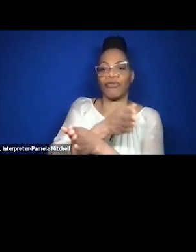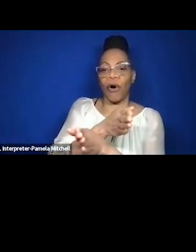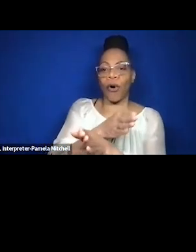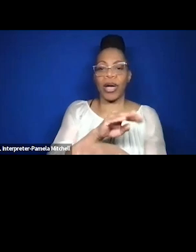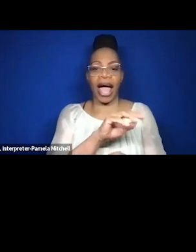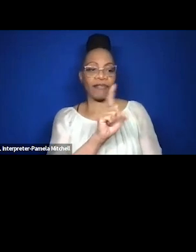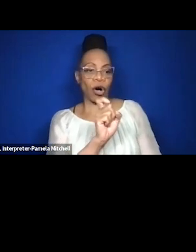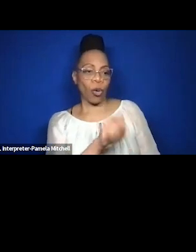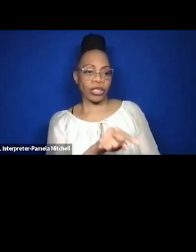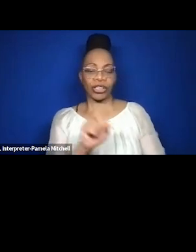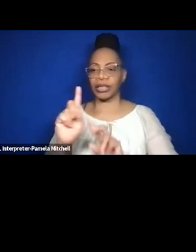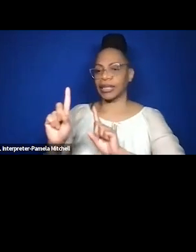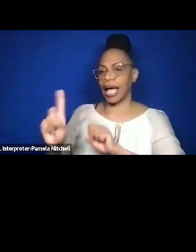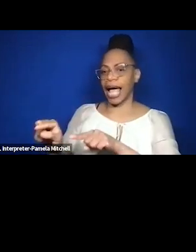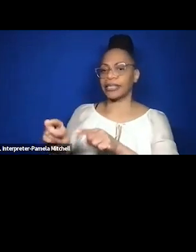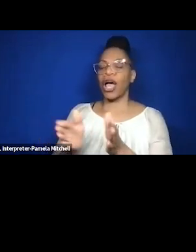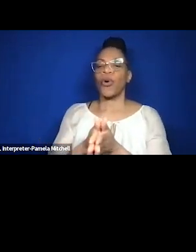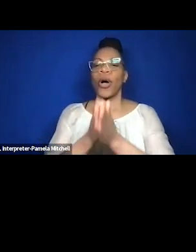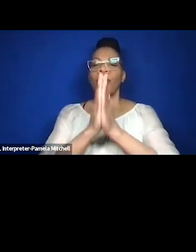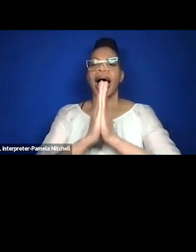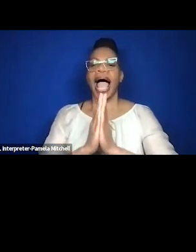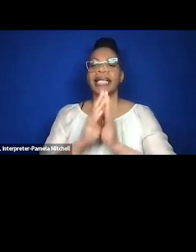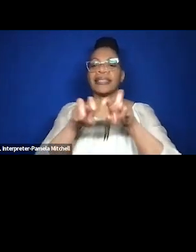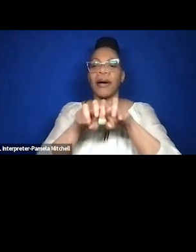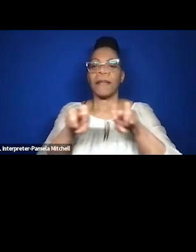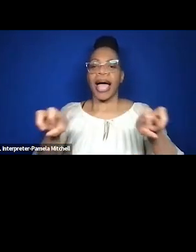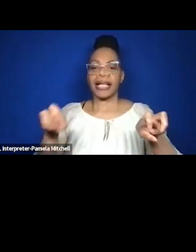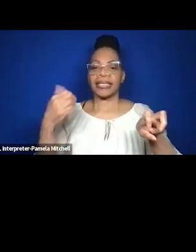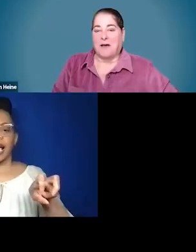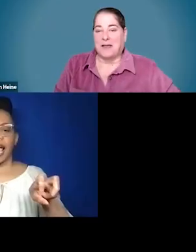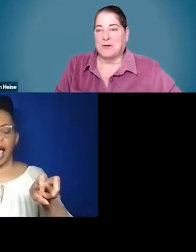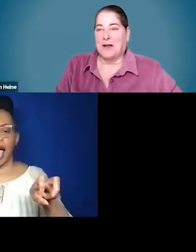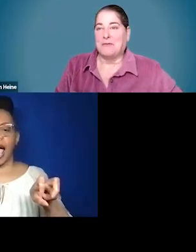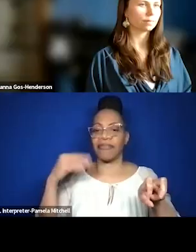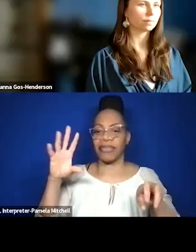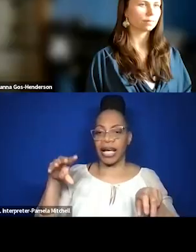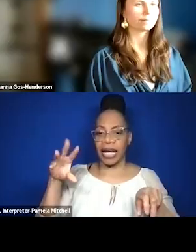pediremos a nuestros panelistas que activen sus cámaras, Jarita, quita el silencio ya que estás por teléfono.